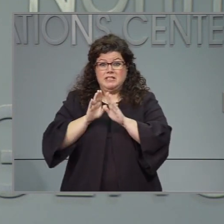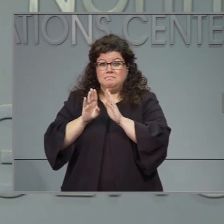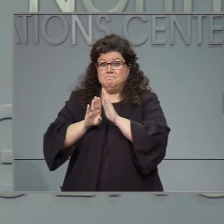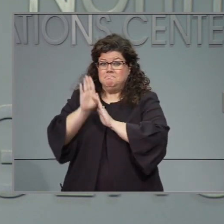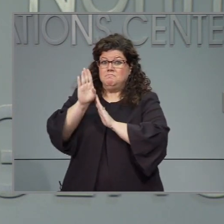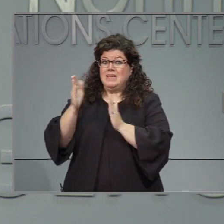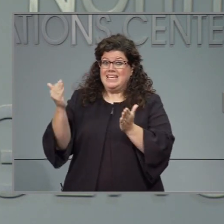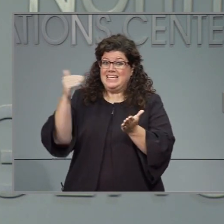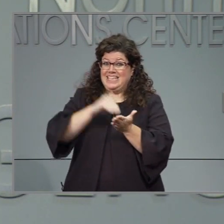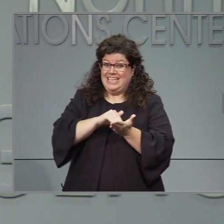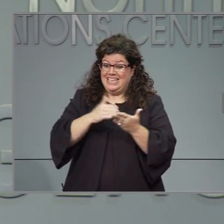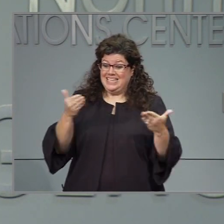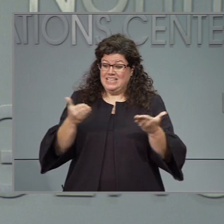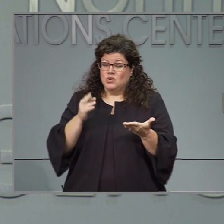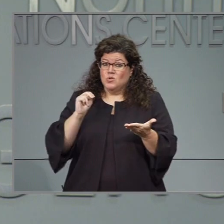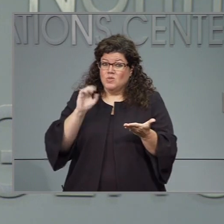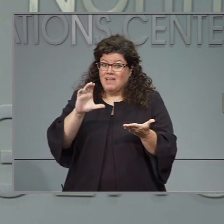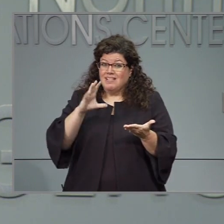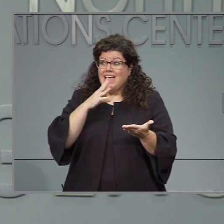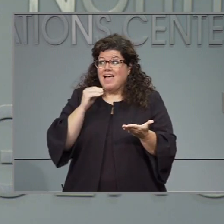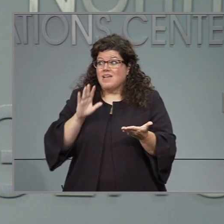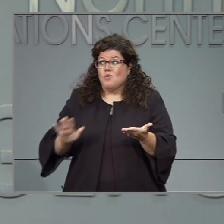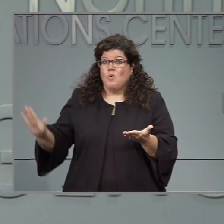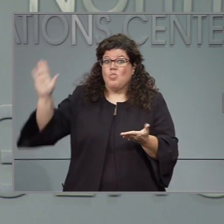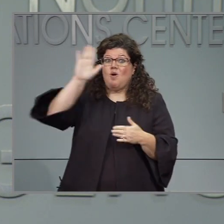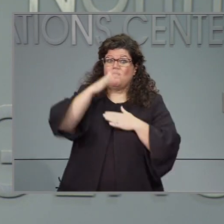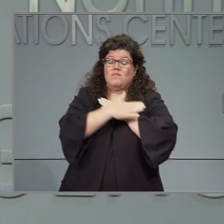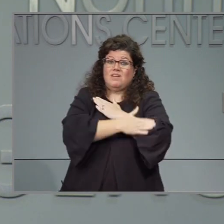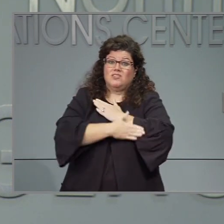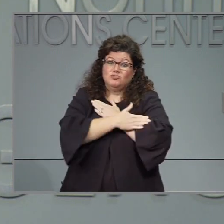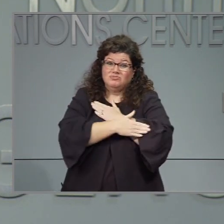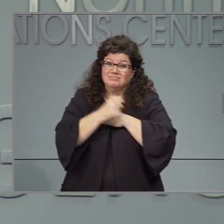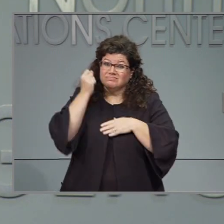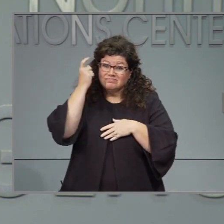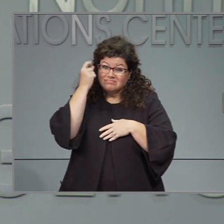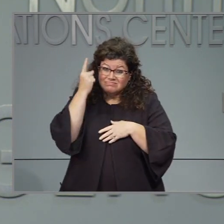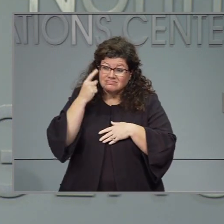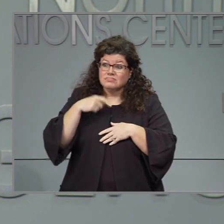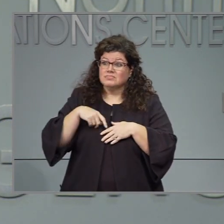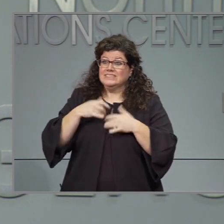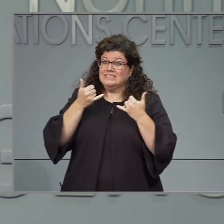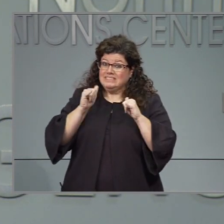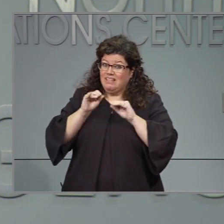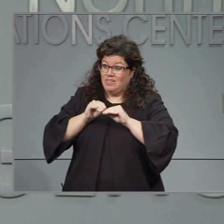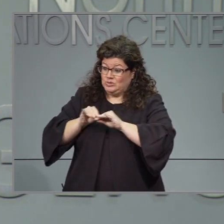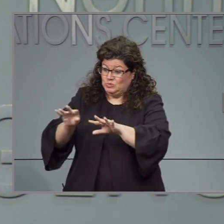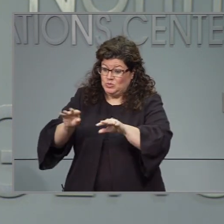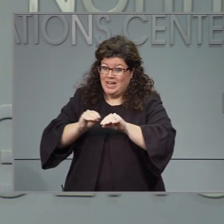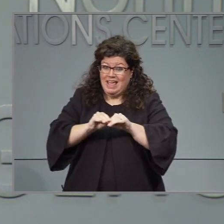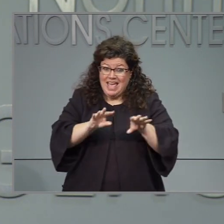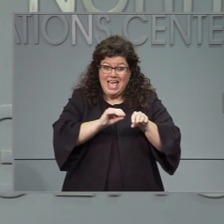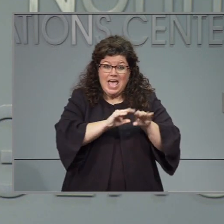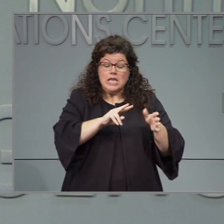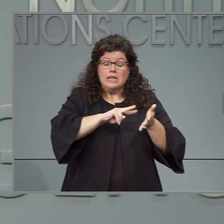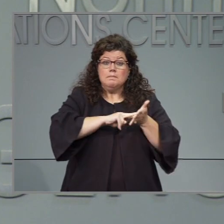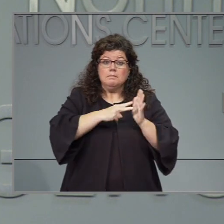nuevo aquí y en el resto del país. El virus virus continúa propagándose así que debemos tomar los y las siguientes